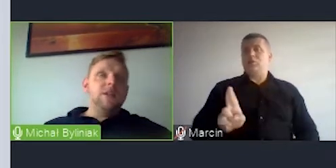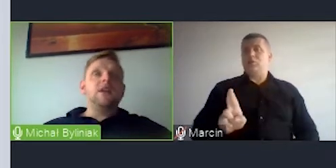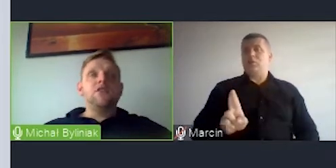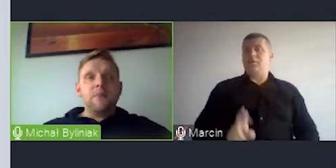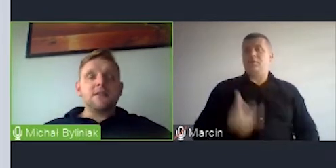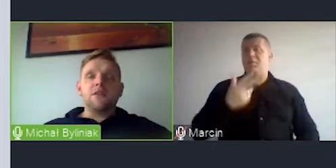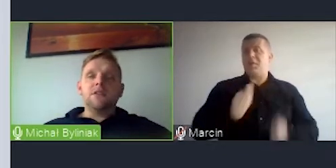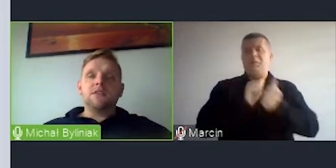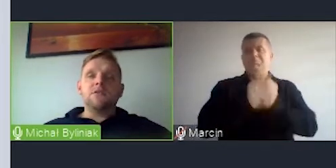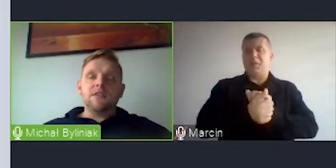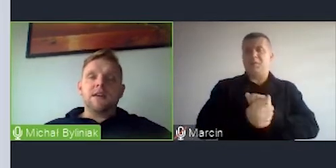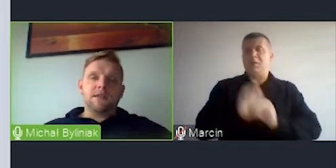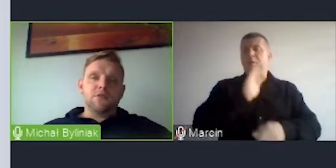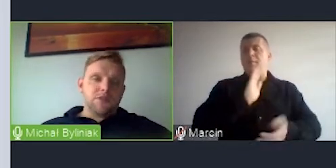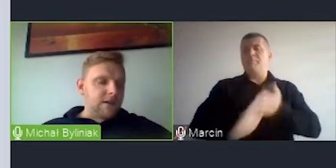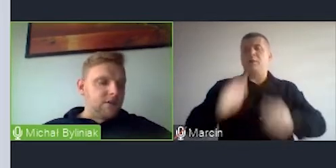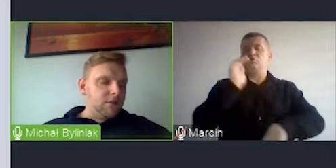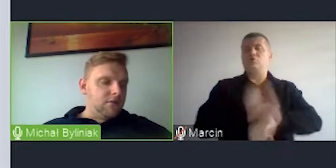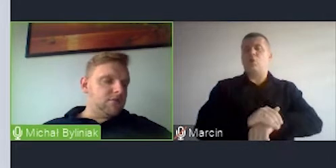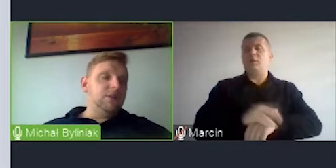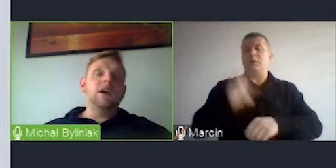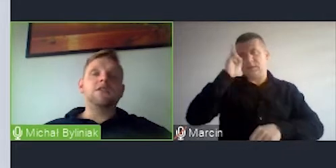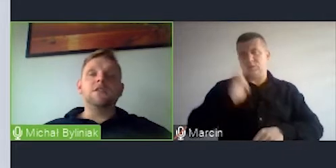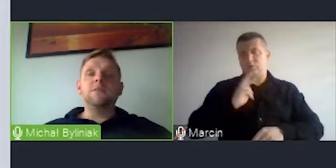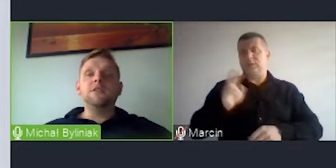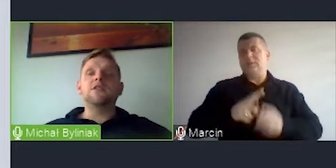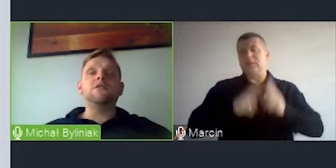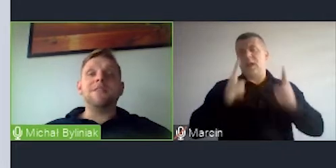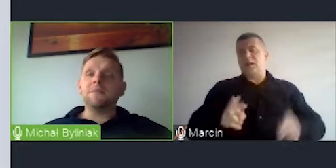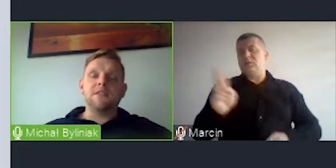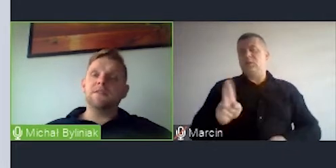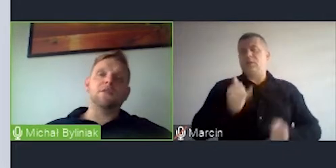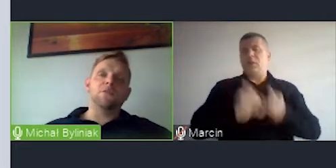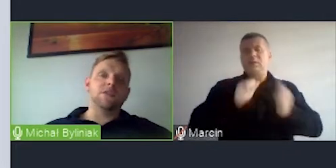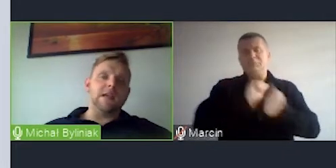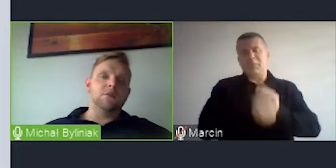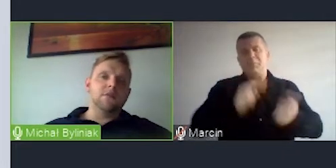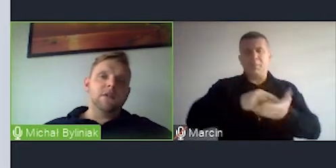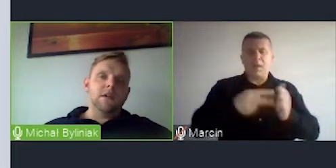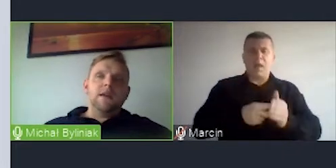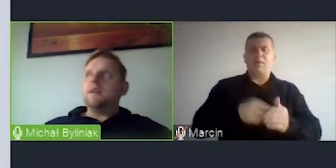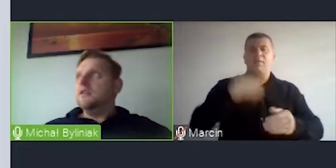Nie zmieniajcie bez zgody instytucji zakresu rzeczowego, czyli jeśli zmieniacie koncepcję wystroju tych saun